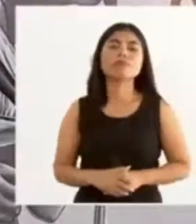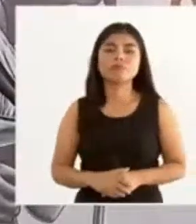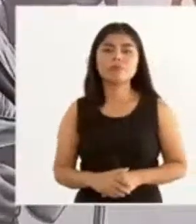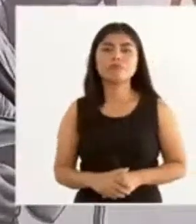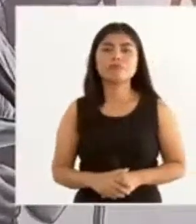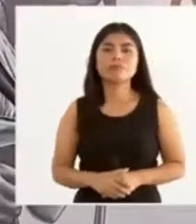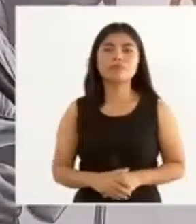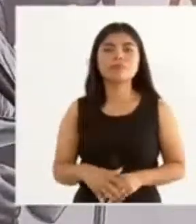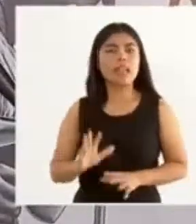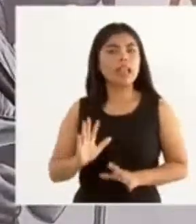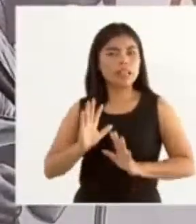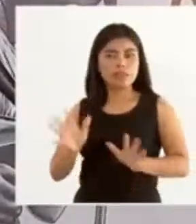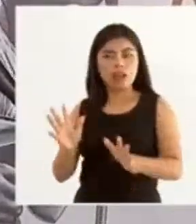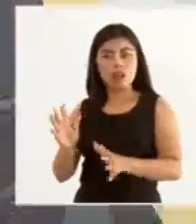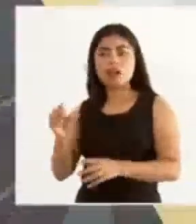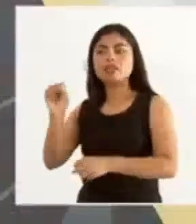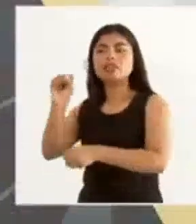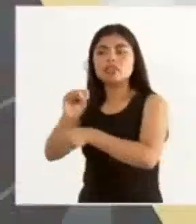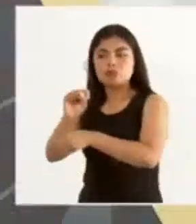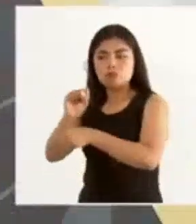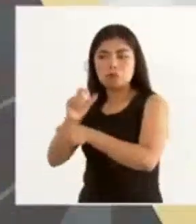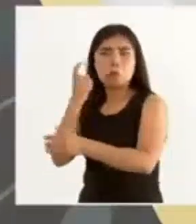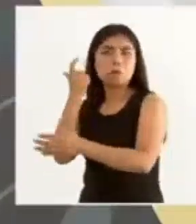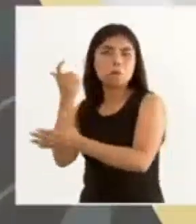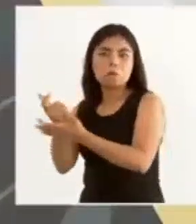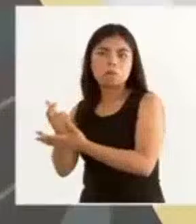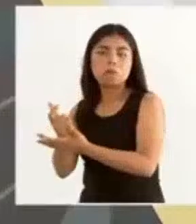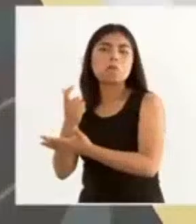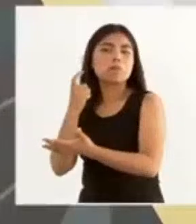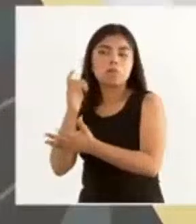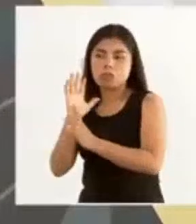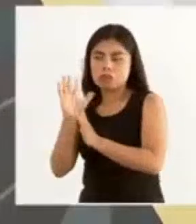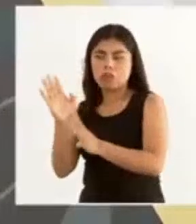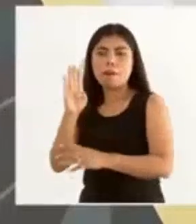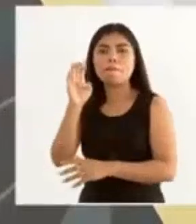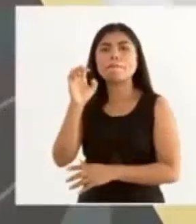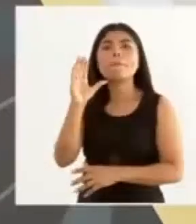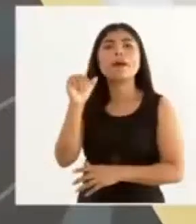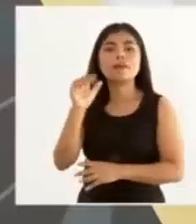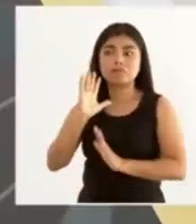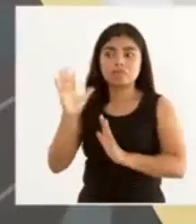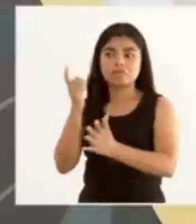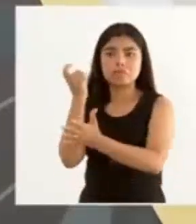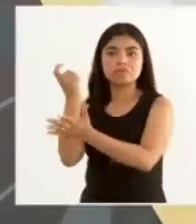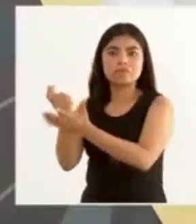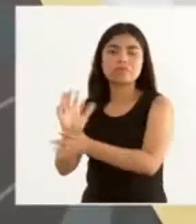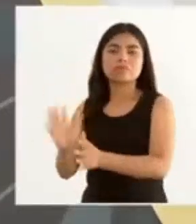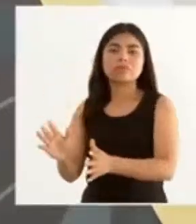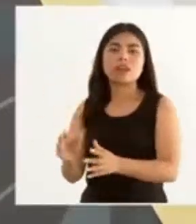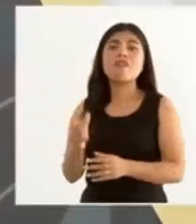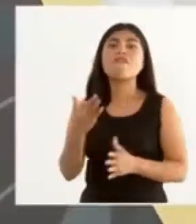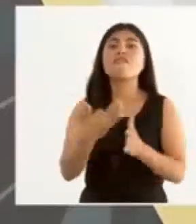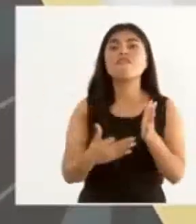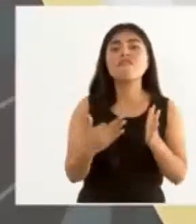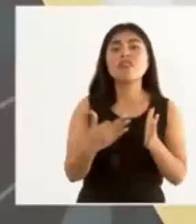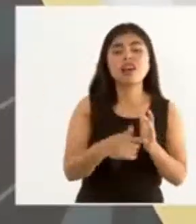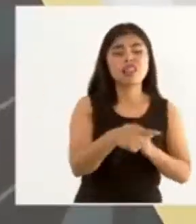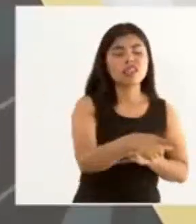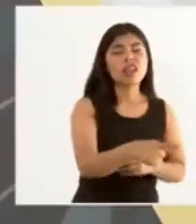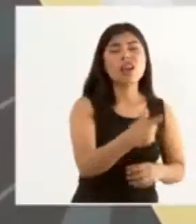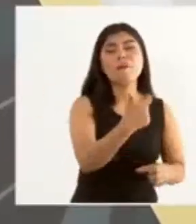y niñas de secundaria. Ya todos tienen beca. Y vamos por todas las niñas y niños de primaria.